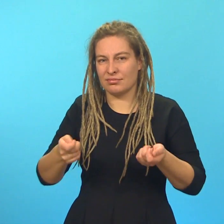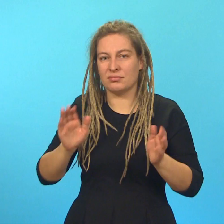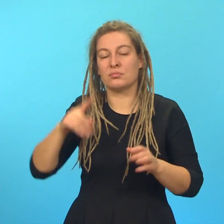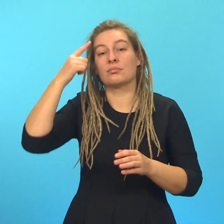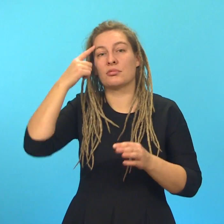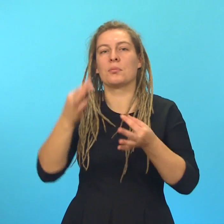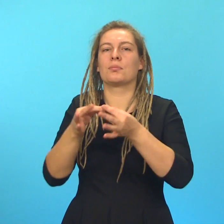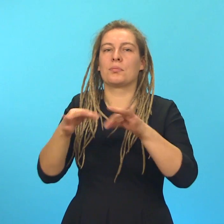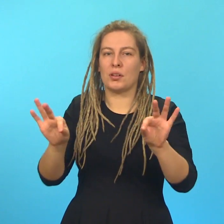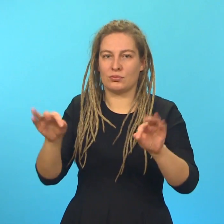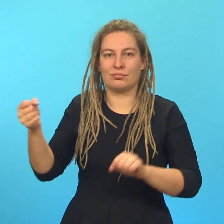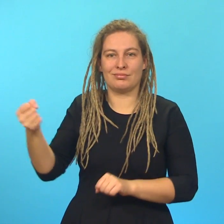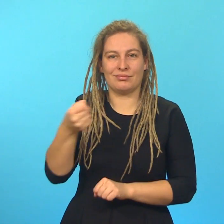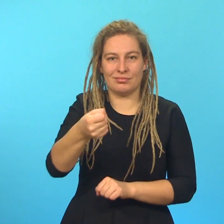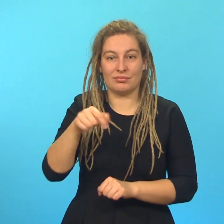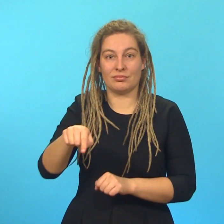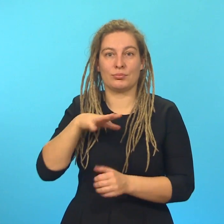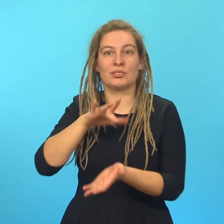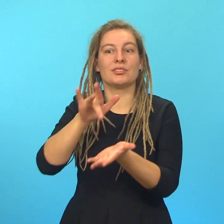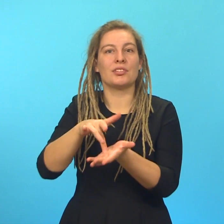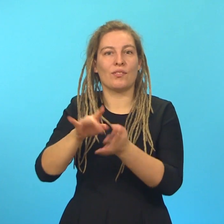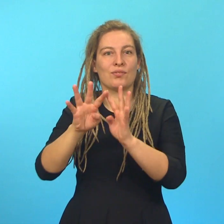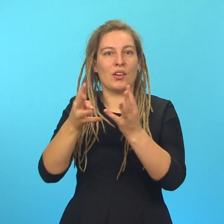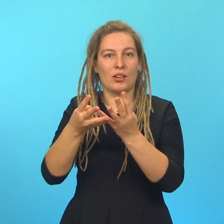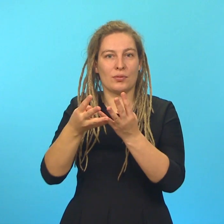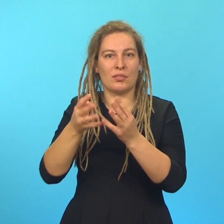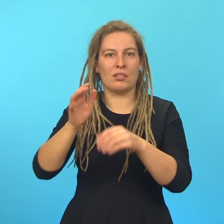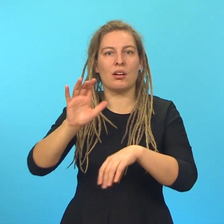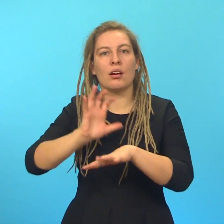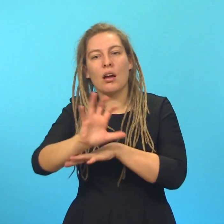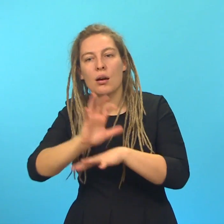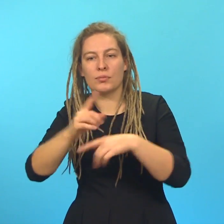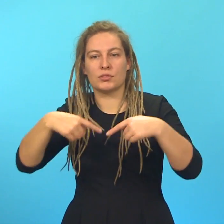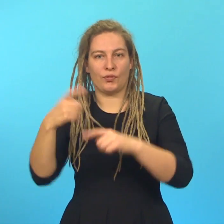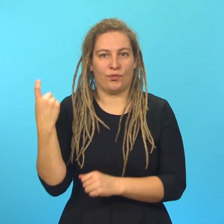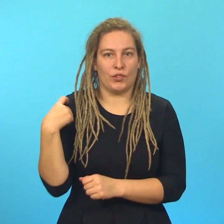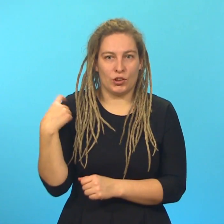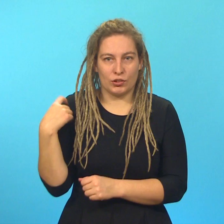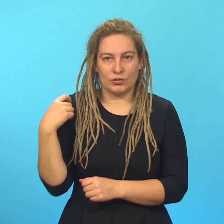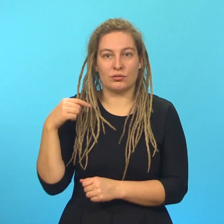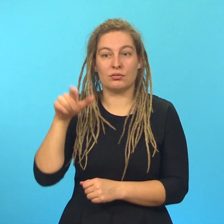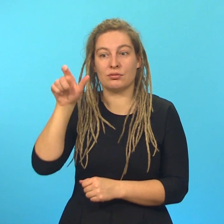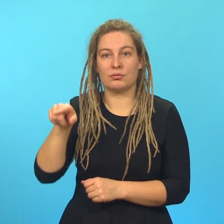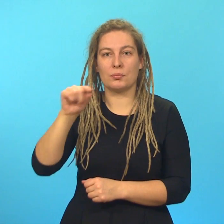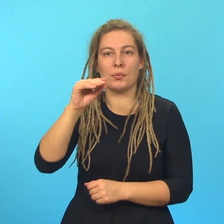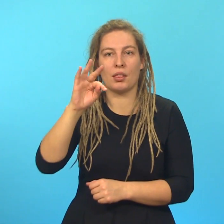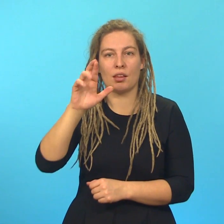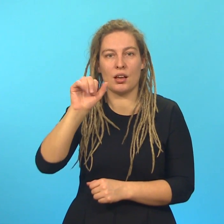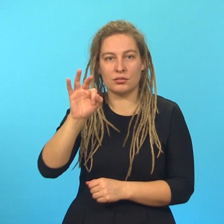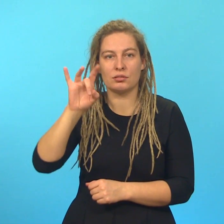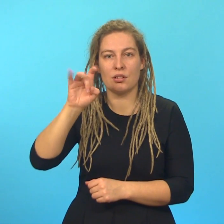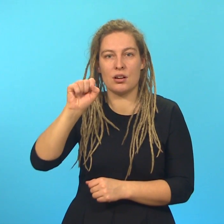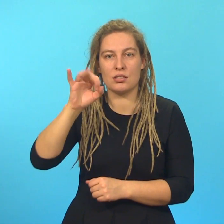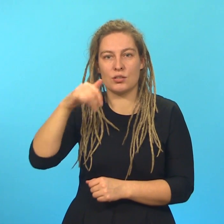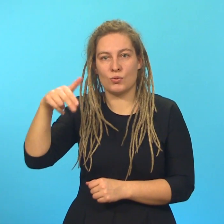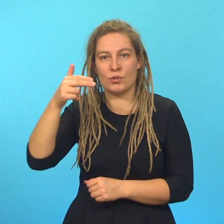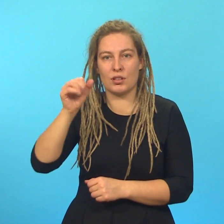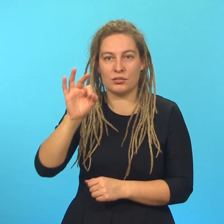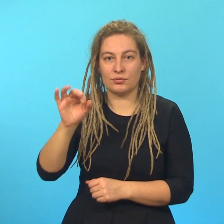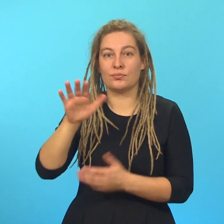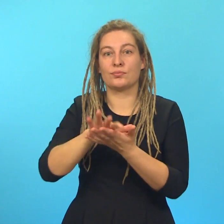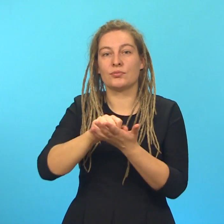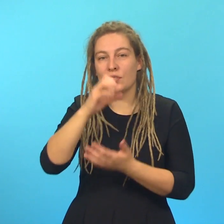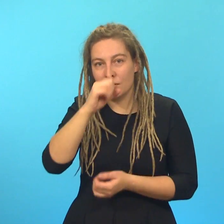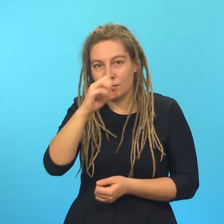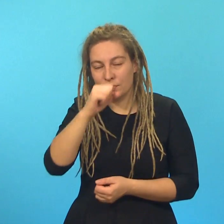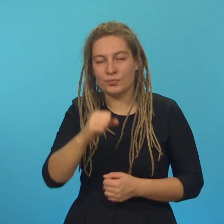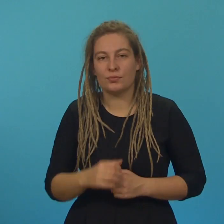ir vietoj savęs pasiūlė draugijos centro valdybos Gamybos skyriaus viršininką Petrą Gasiūną.